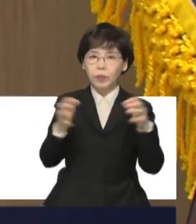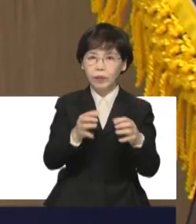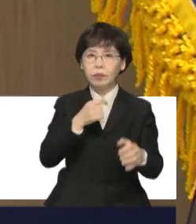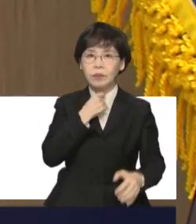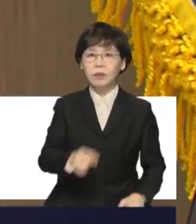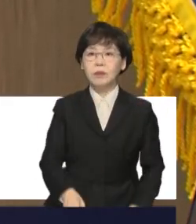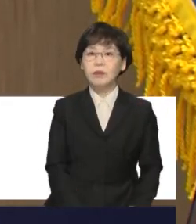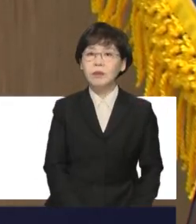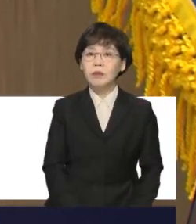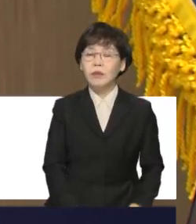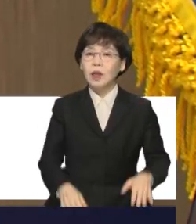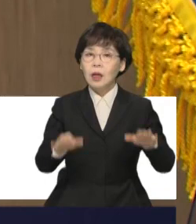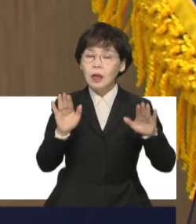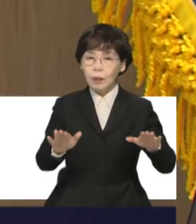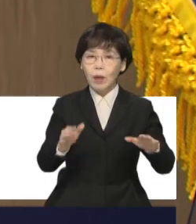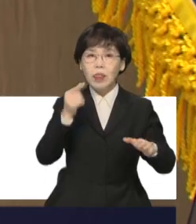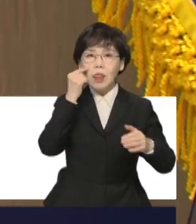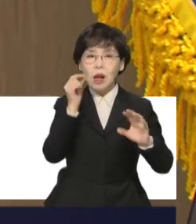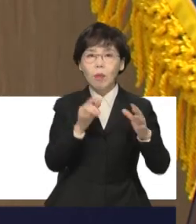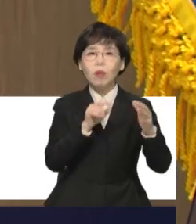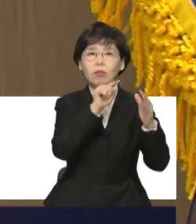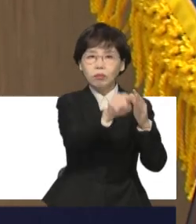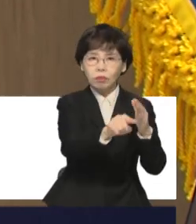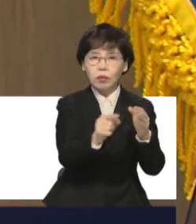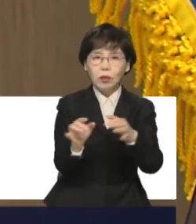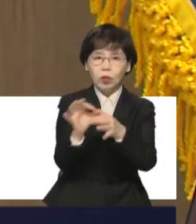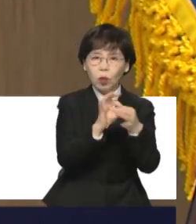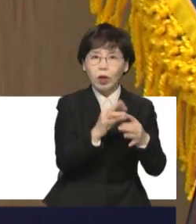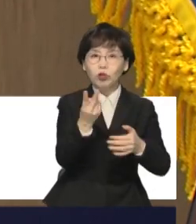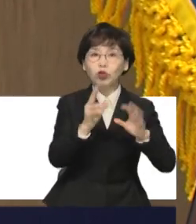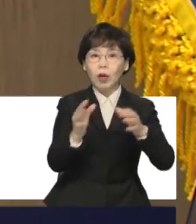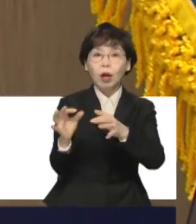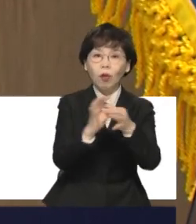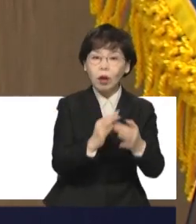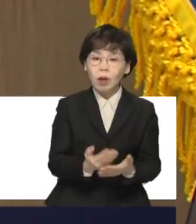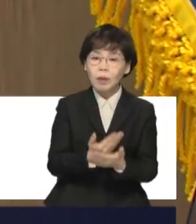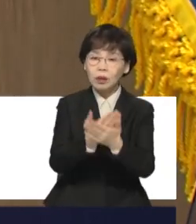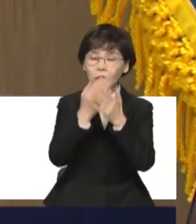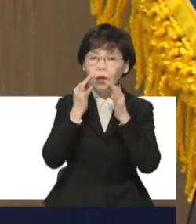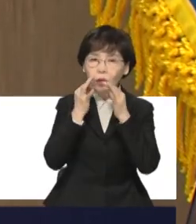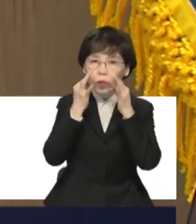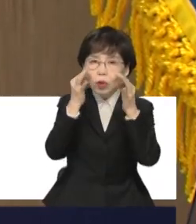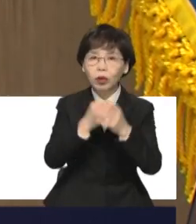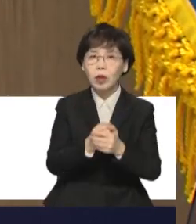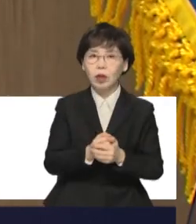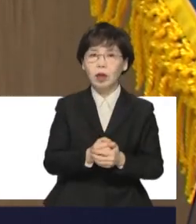이번 순방을 통한 한일 두 나라의 관계 개선 노력이 구체적인 성과와 결실로